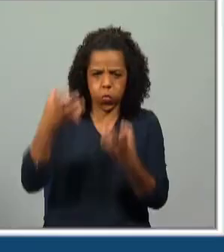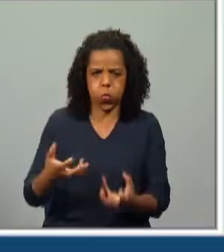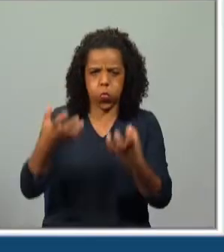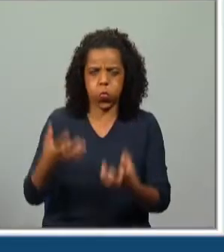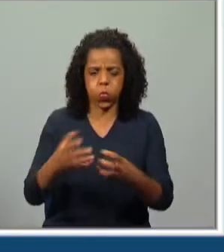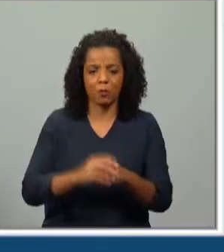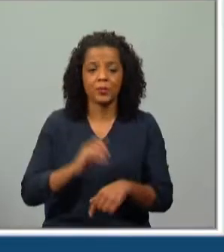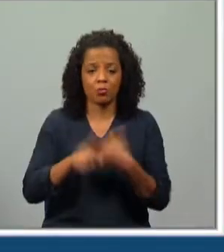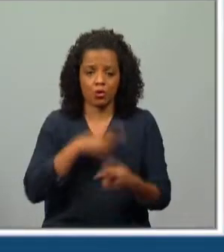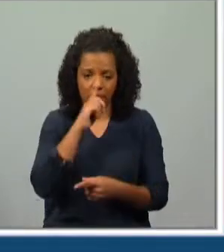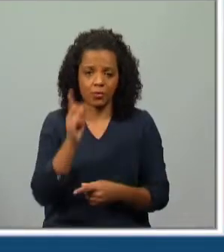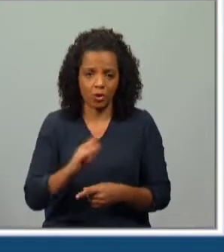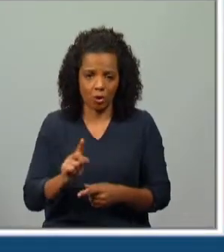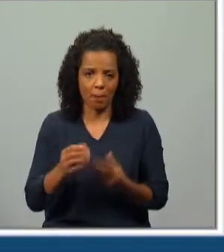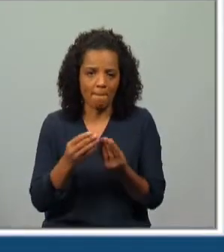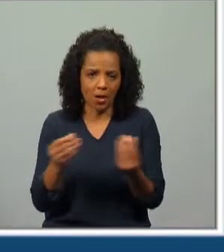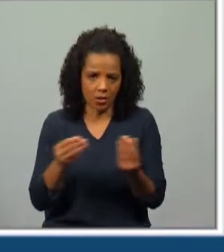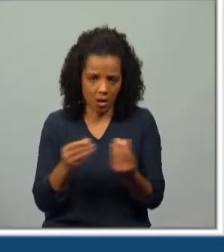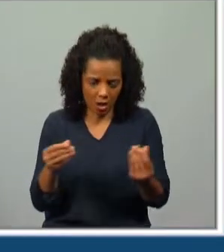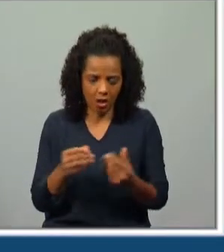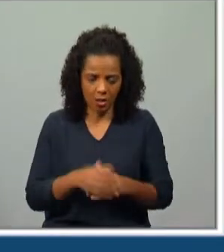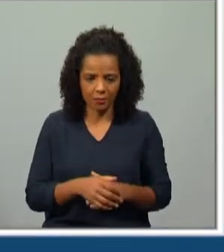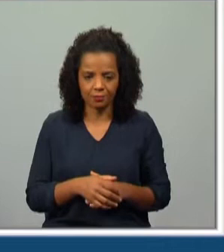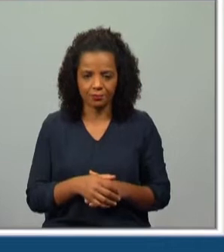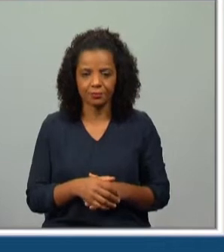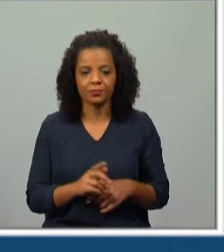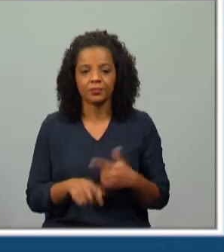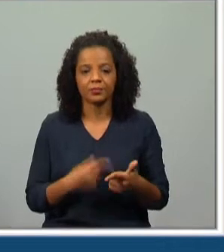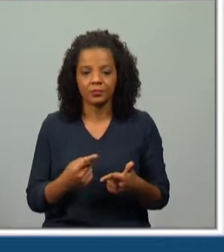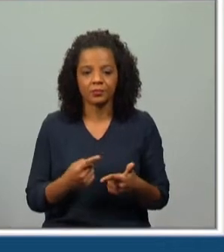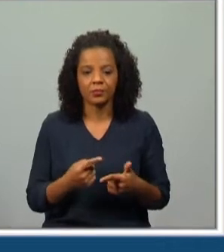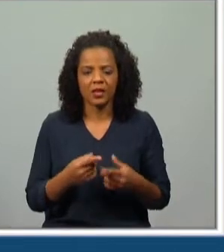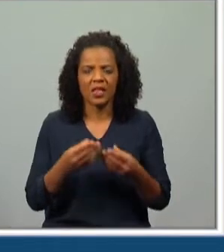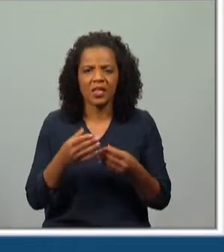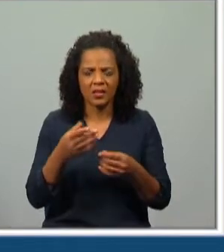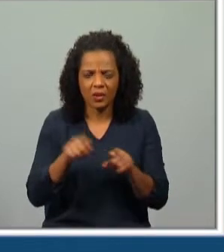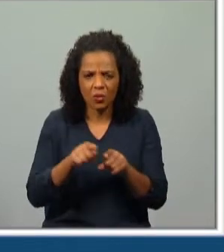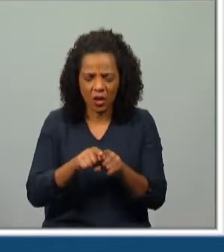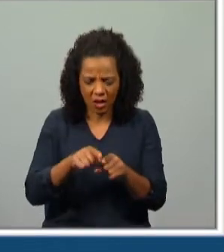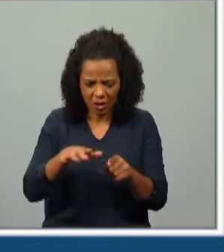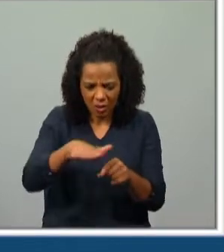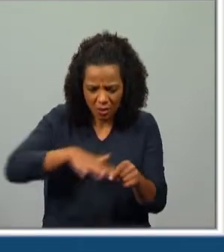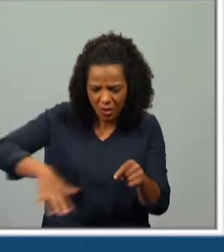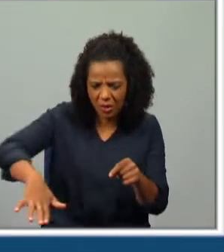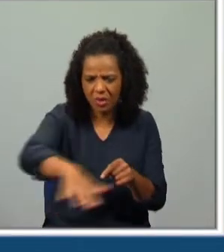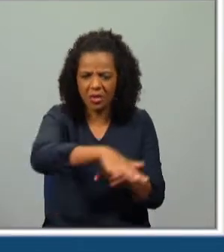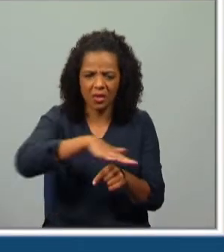petróleo Portanto o material propriamente dito que foi derramado a 油所以材料被傾倒的自己 mancha viscosa portanto a consistência do petróleo 粘性污漬因此一致性油